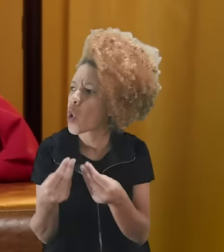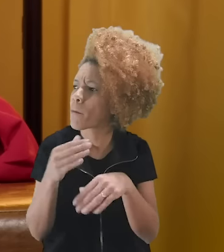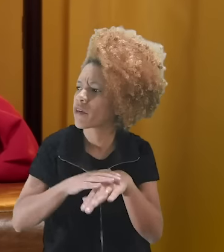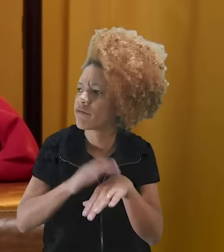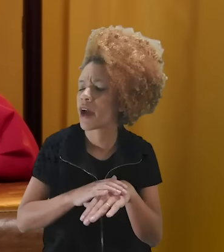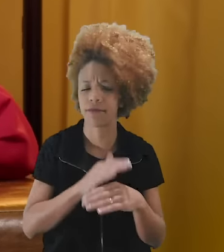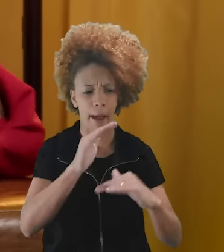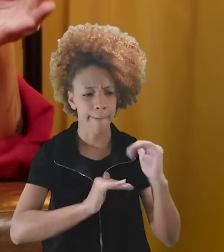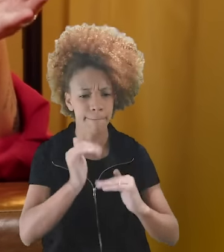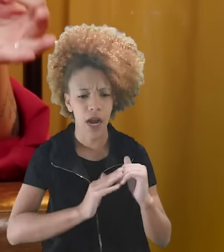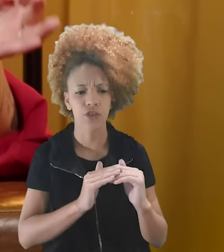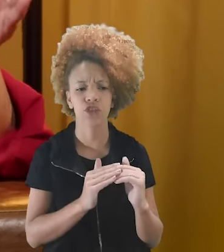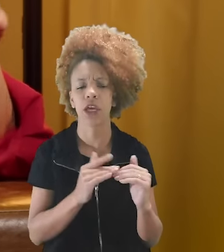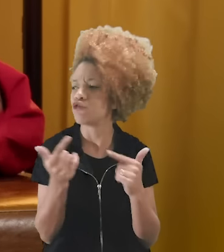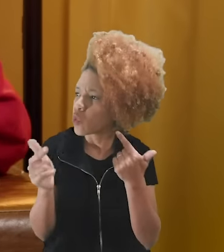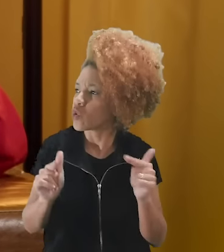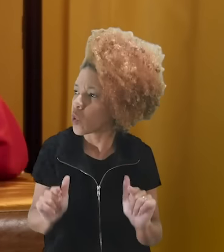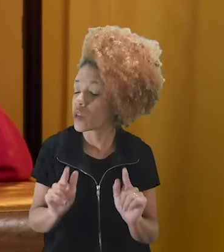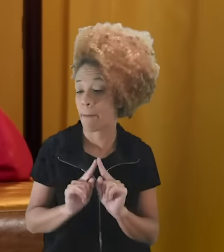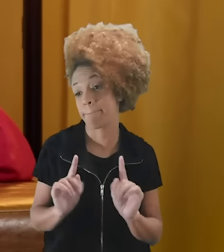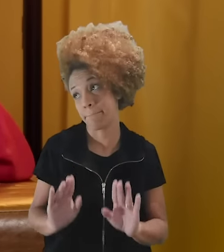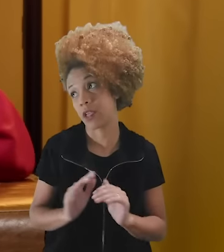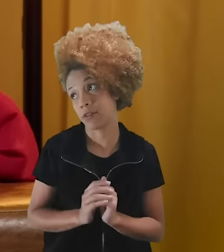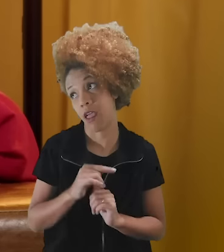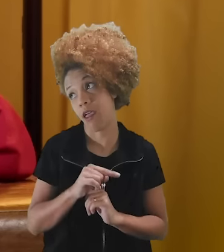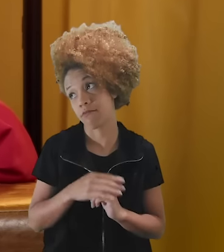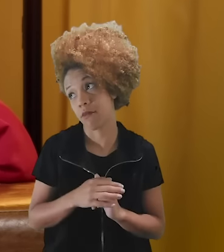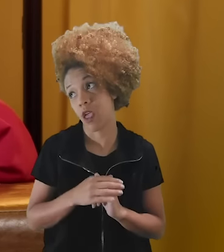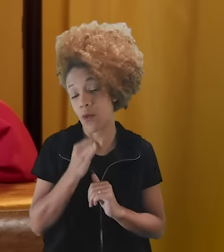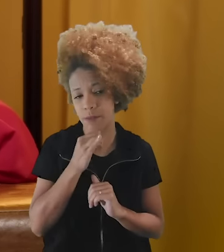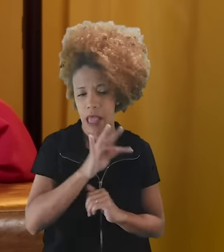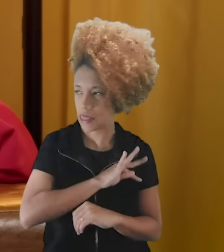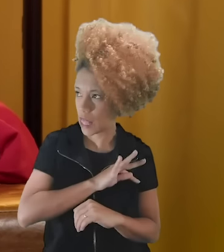funciona uma habilidade contra tal outro jogador Então esse daí entra o modelo mais técnico de você